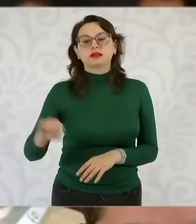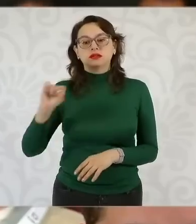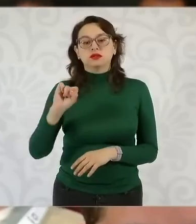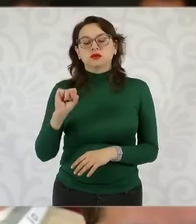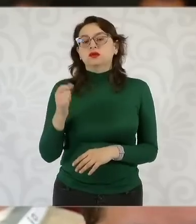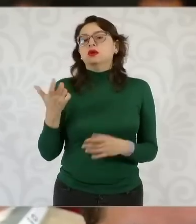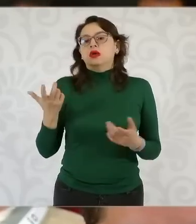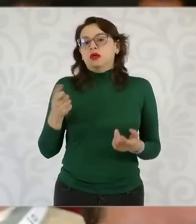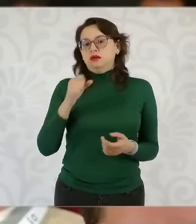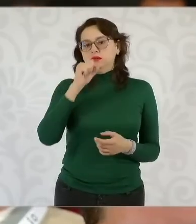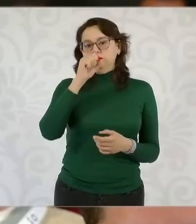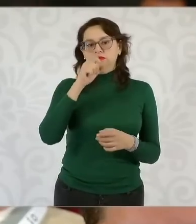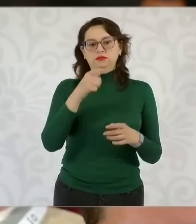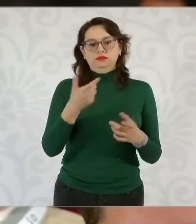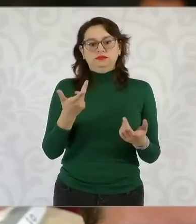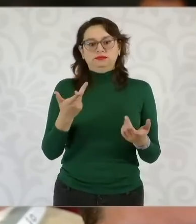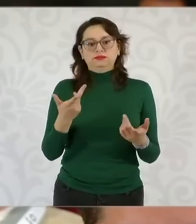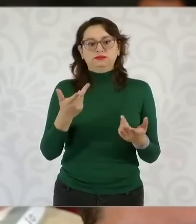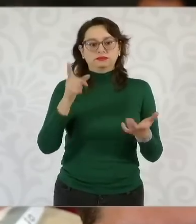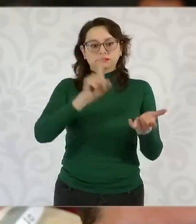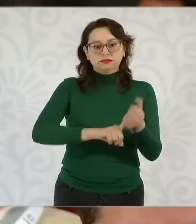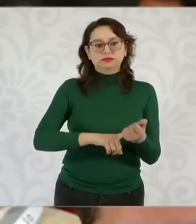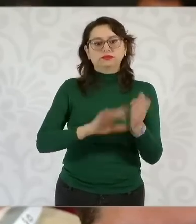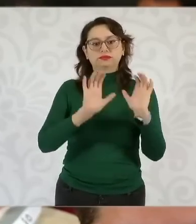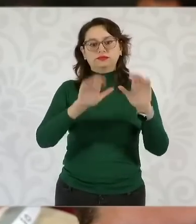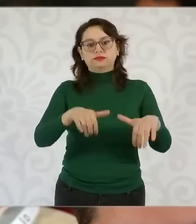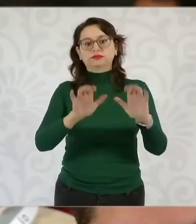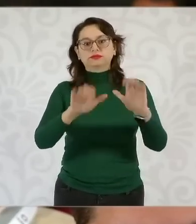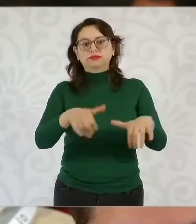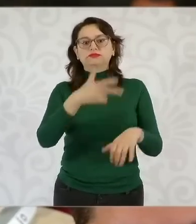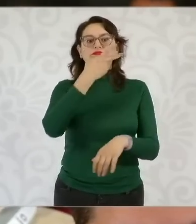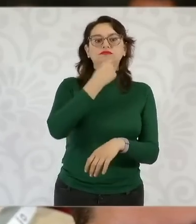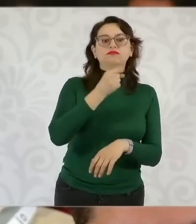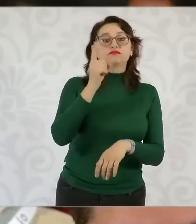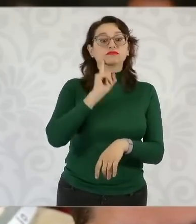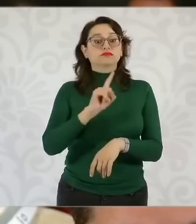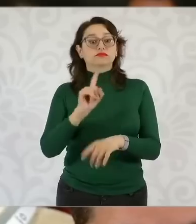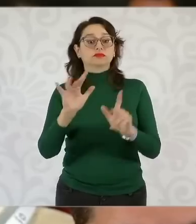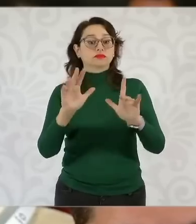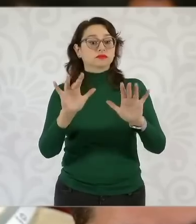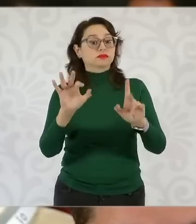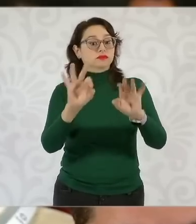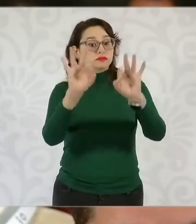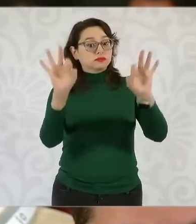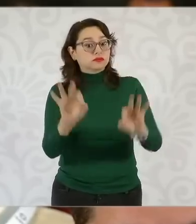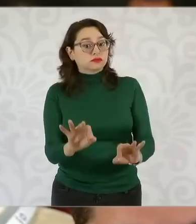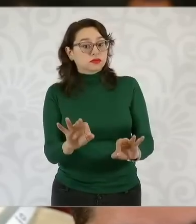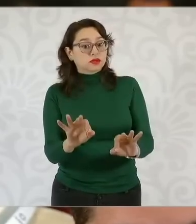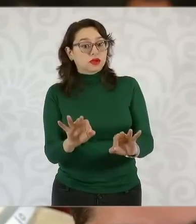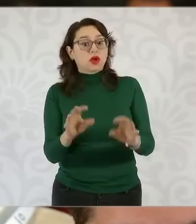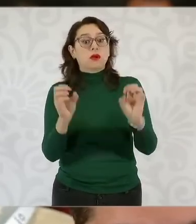en cuanto a la paridad de empleados y también la facilidad de contratación de personas con discapac